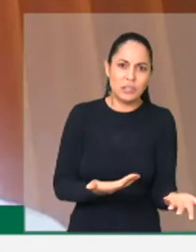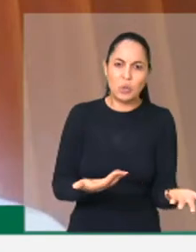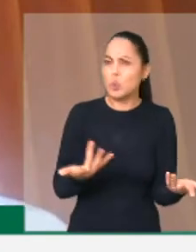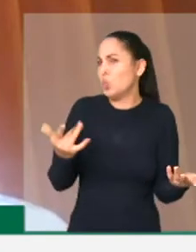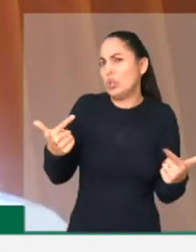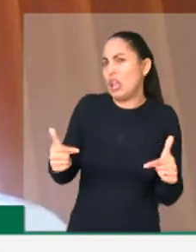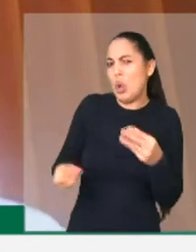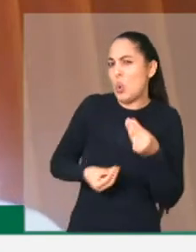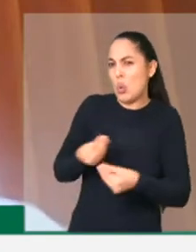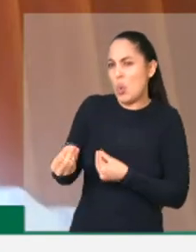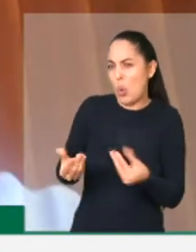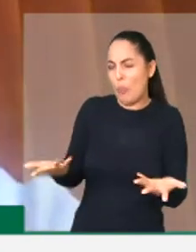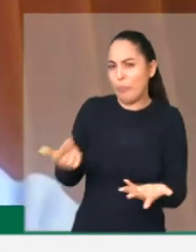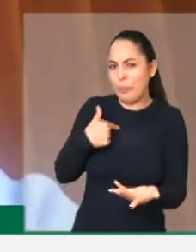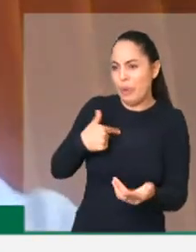EXTINÇÃO DESSES DOIS FUNDOS. E ISTO É OUTRO ERRO. PORQUE